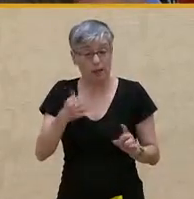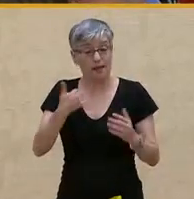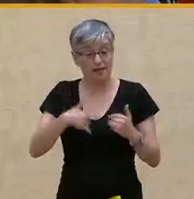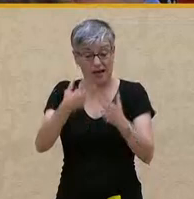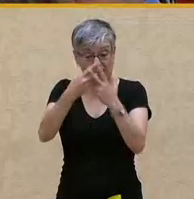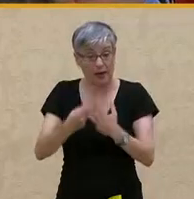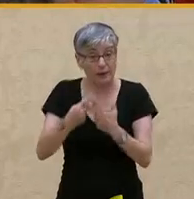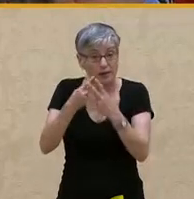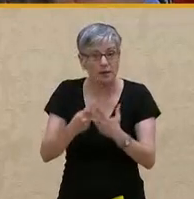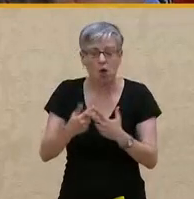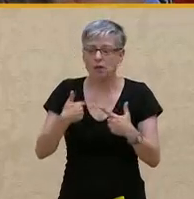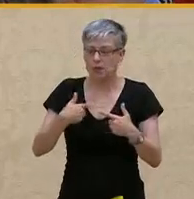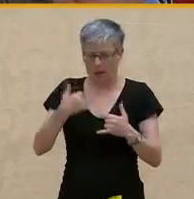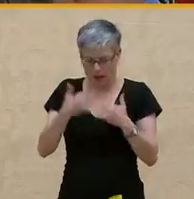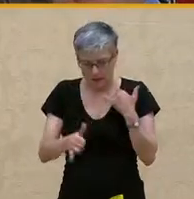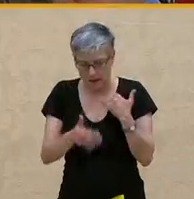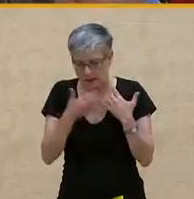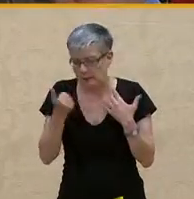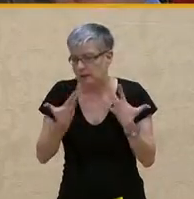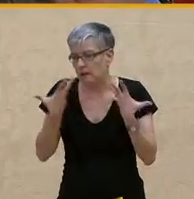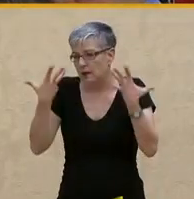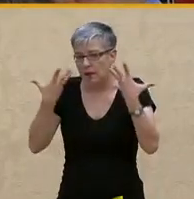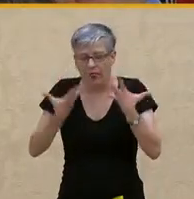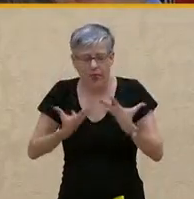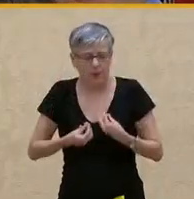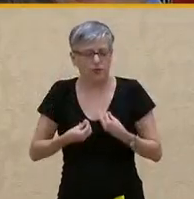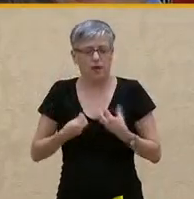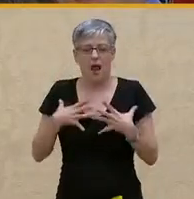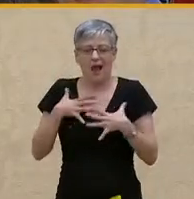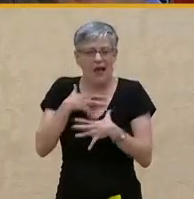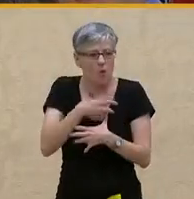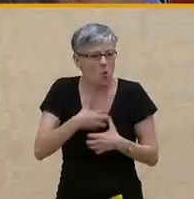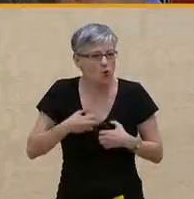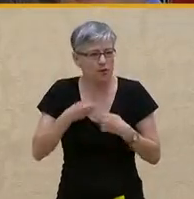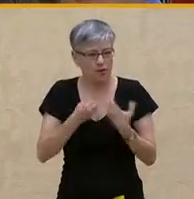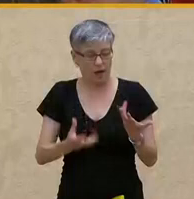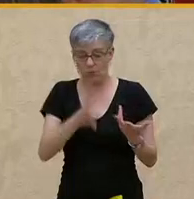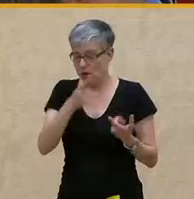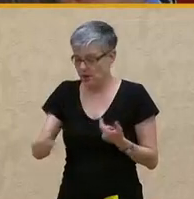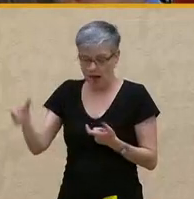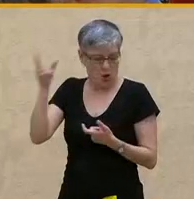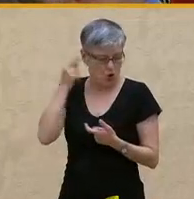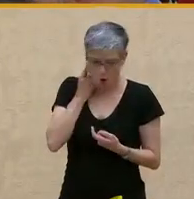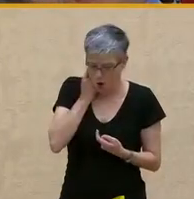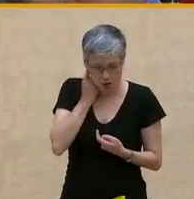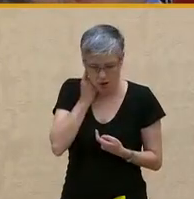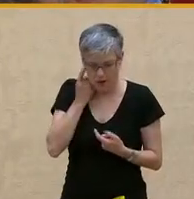tuve mucha depresión también, mucha angustia, porque claro, al no oír y yo necesitaba,